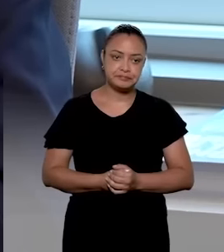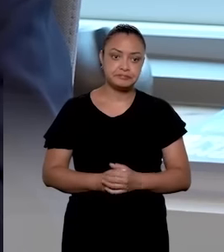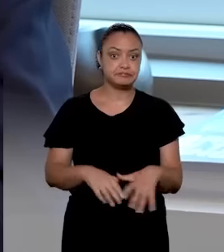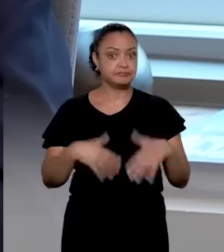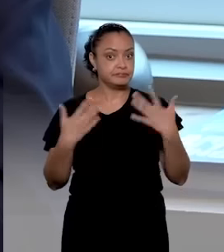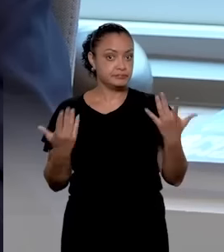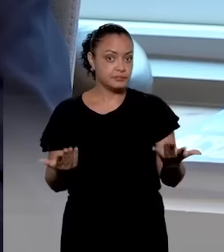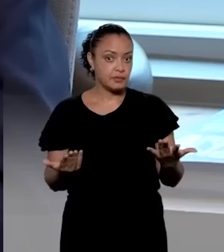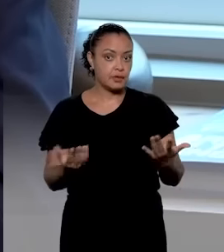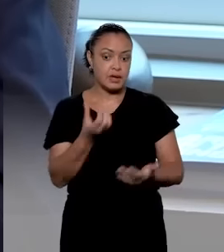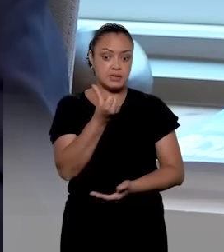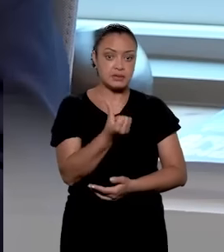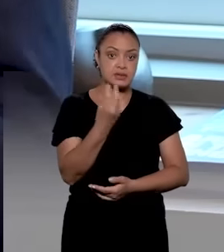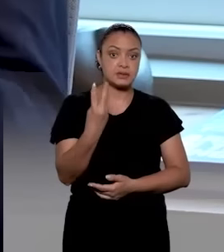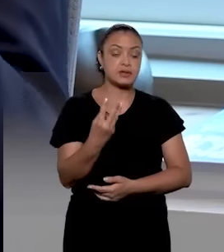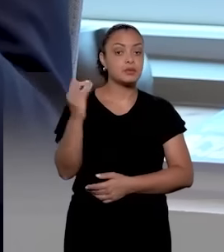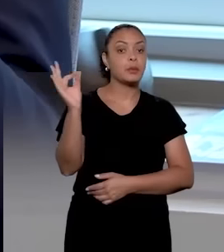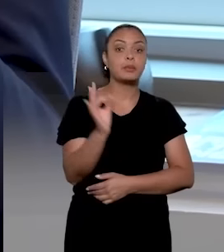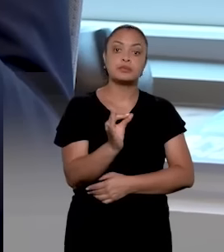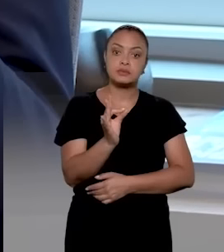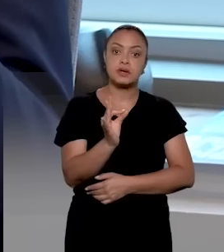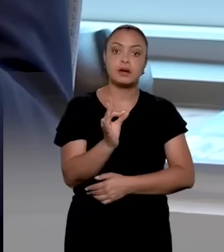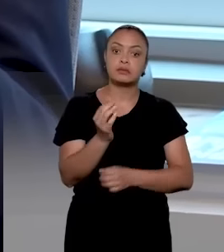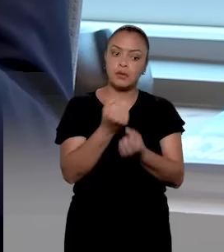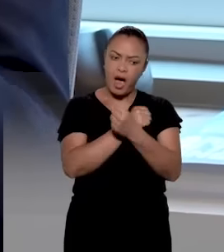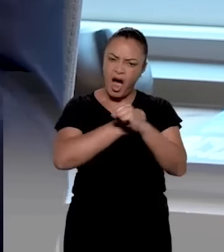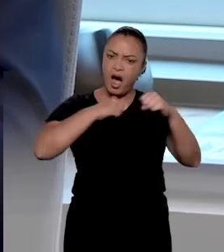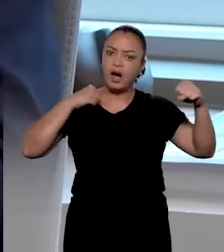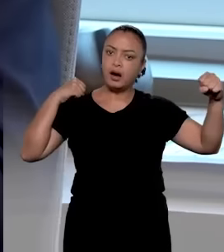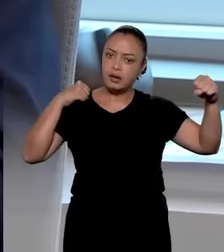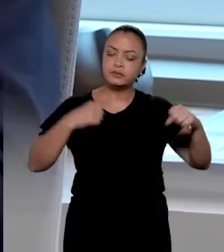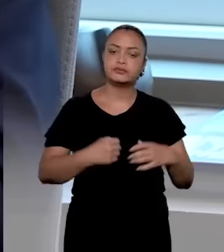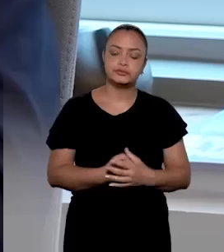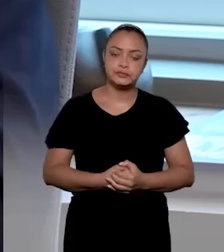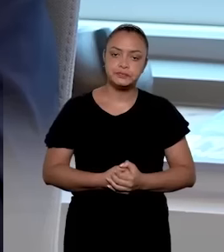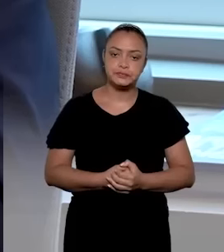Então, 63%, qual é o país grande que tem essa área, não é?